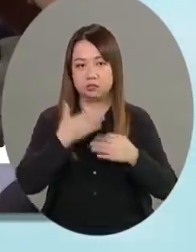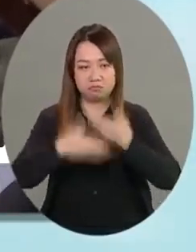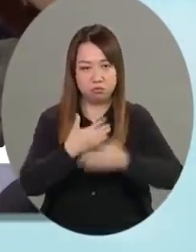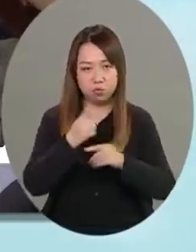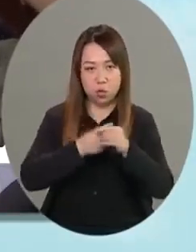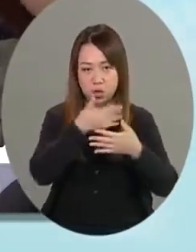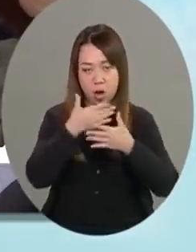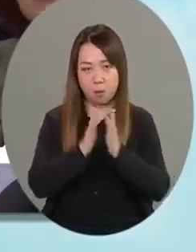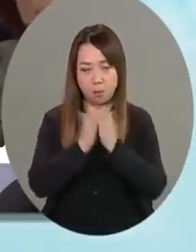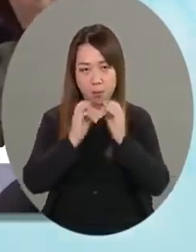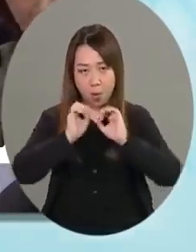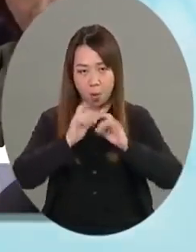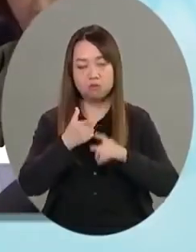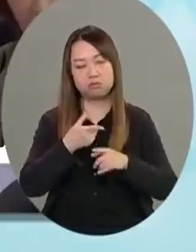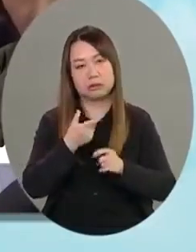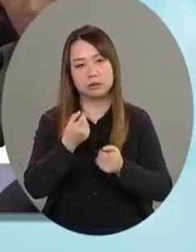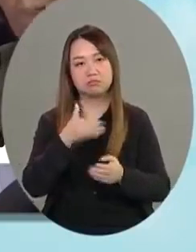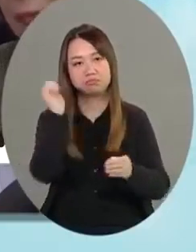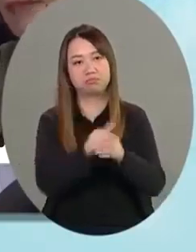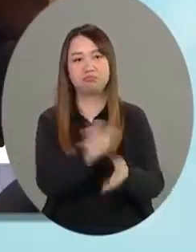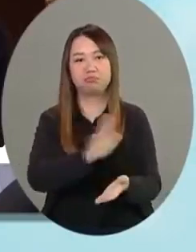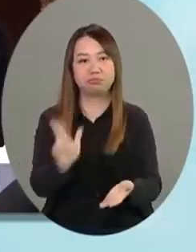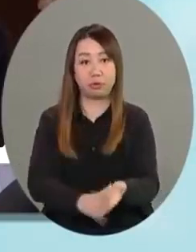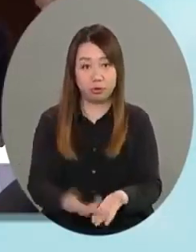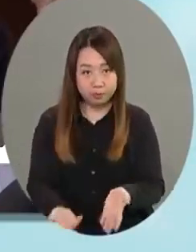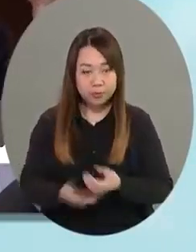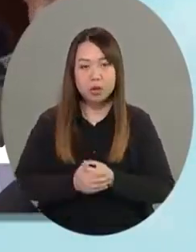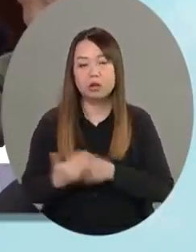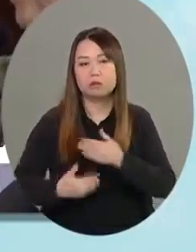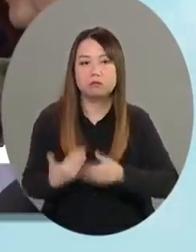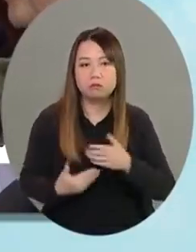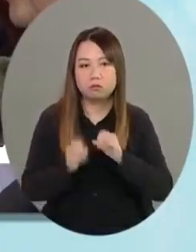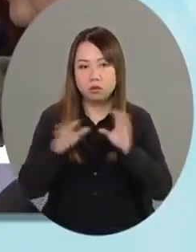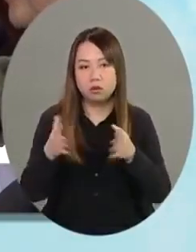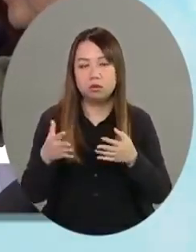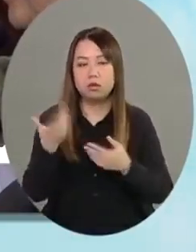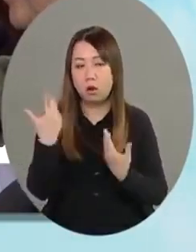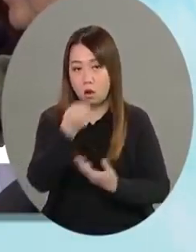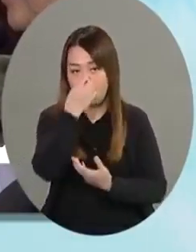是投了，是好明显投了一个不信任票的 我们一直在讲的，就是根据香港法律